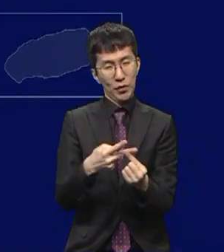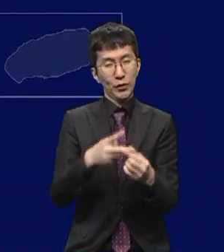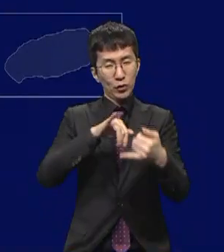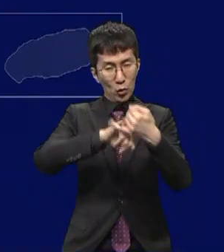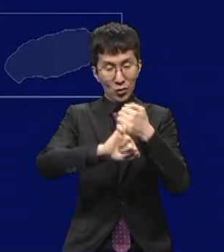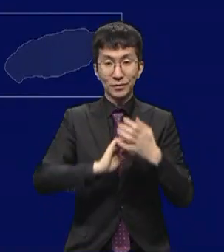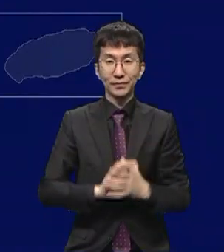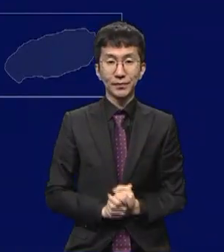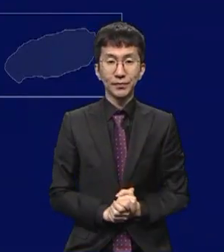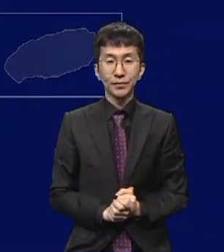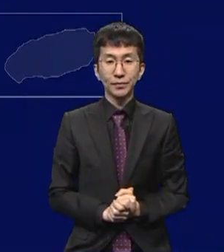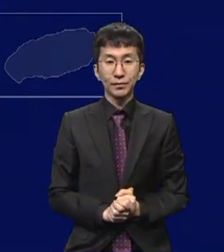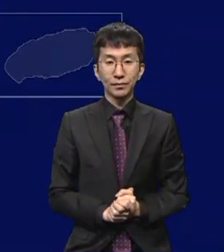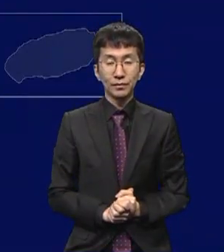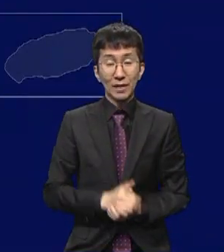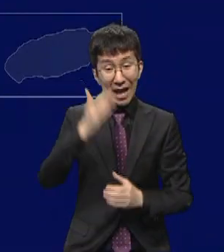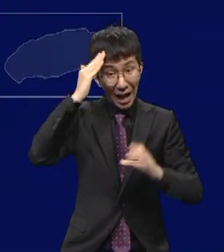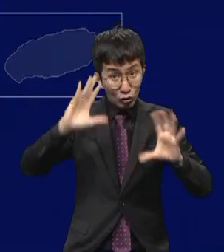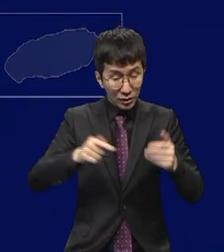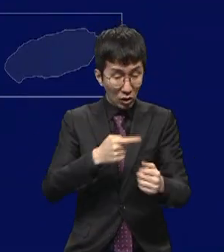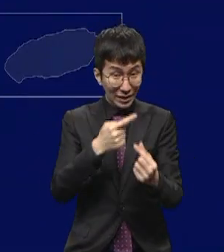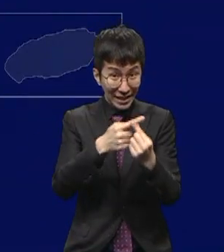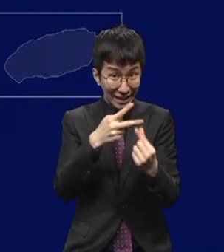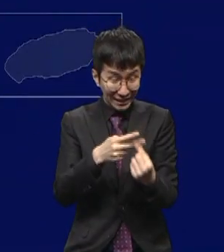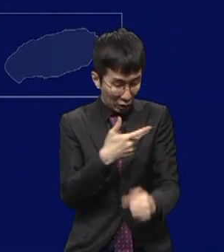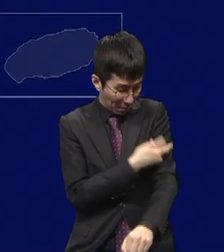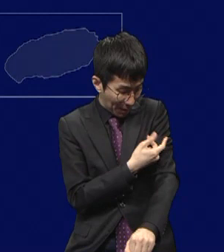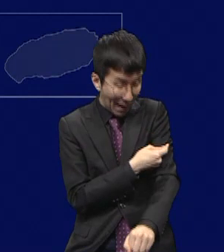국내에서 1, 2차 백신 접종을 마치고